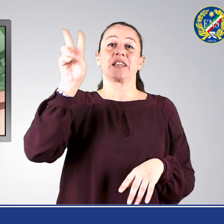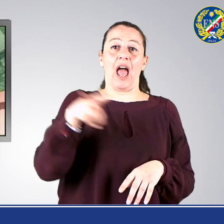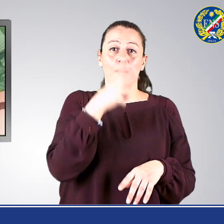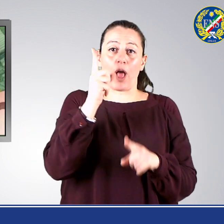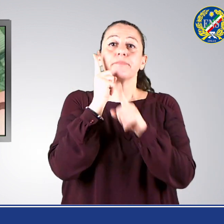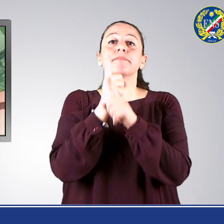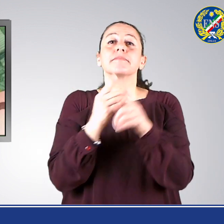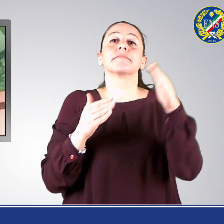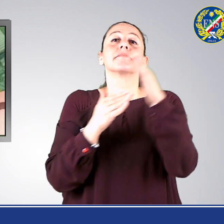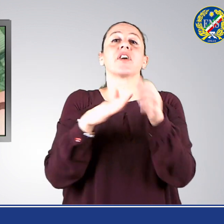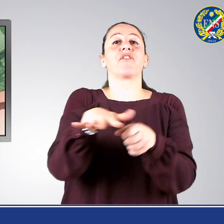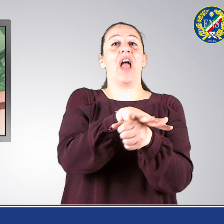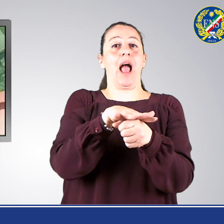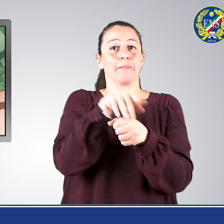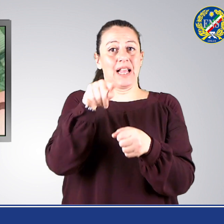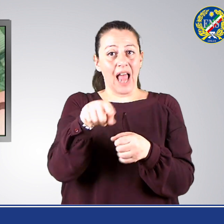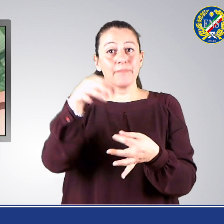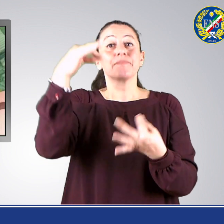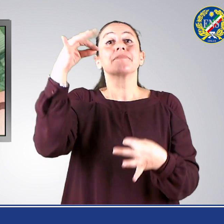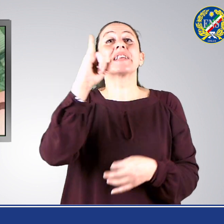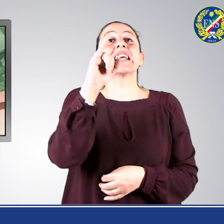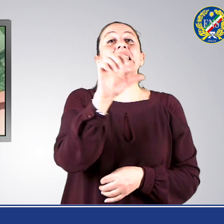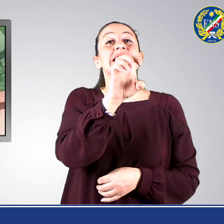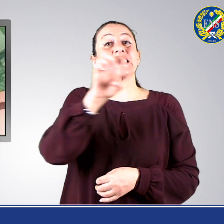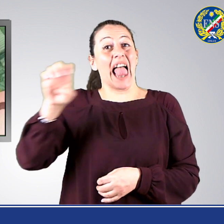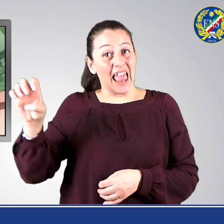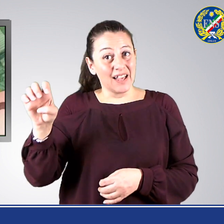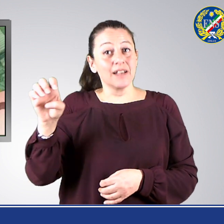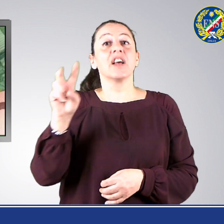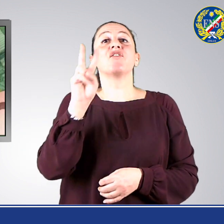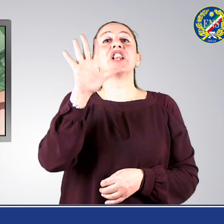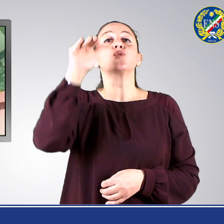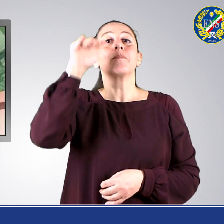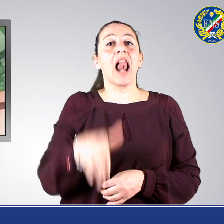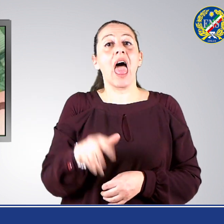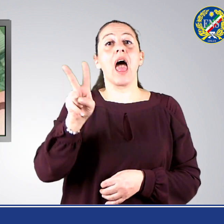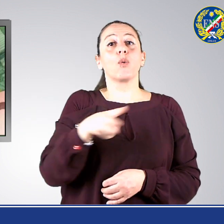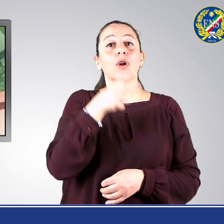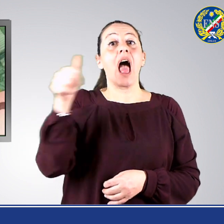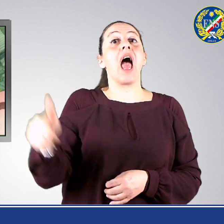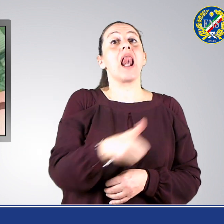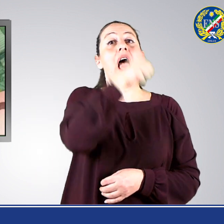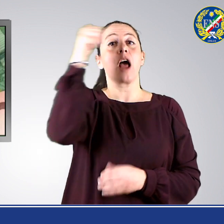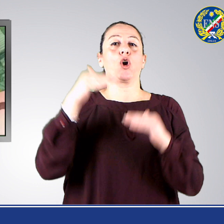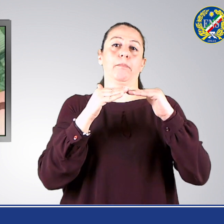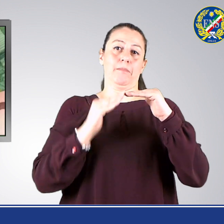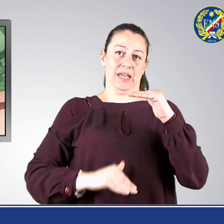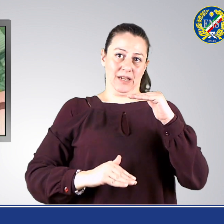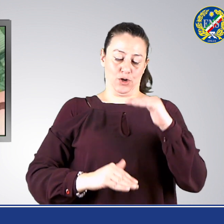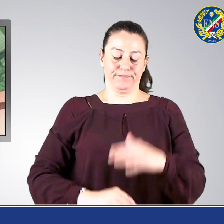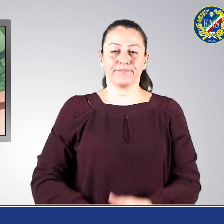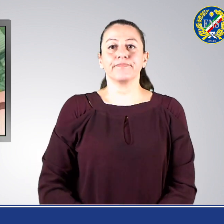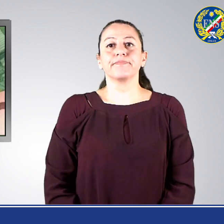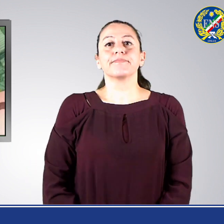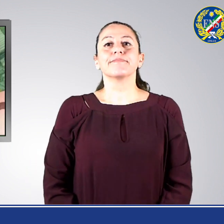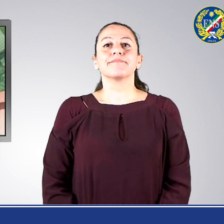in base all'ISEE familiare che non deve superare 25.000,00 euro;